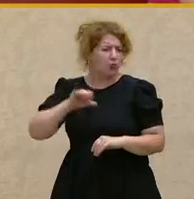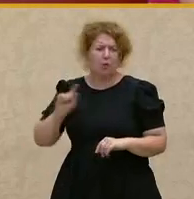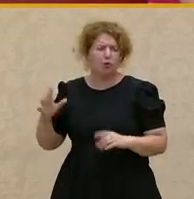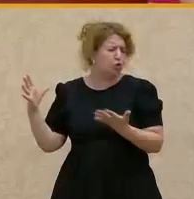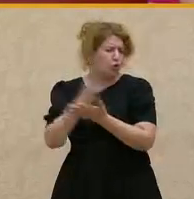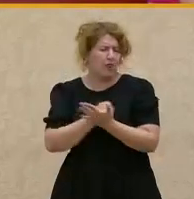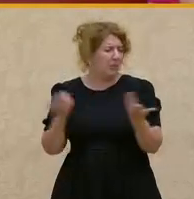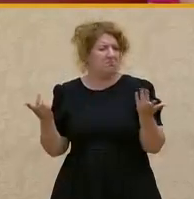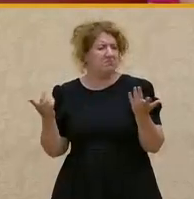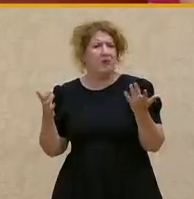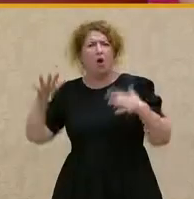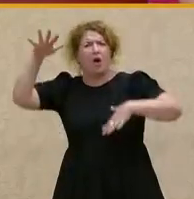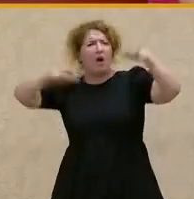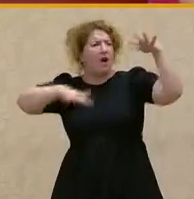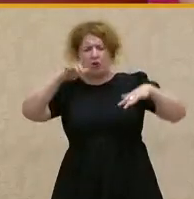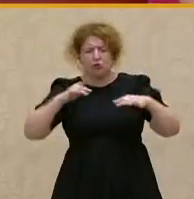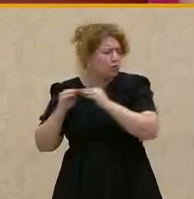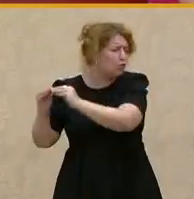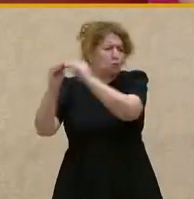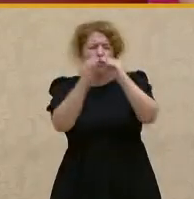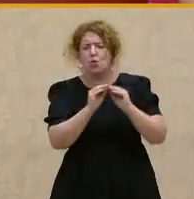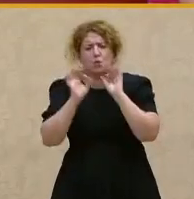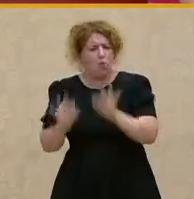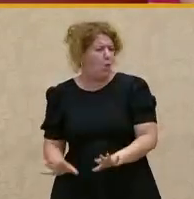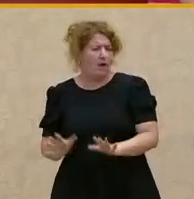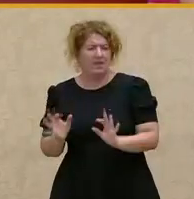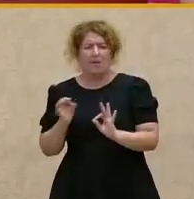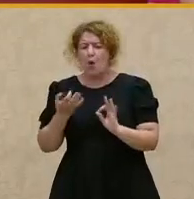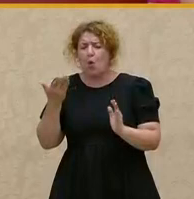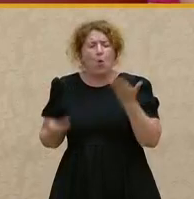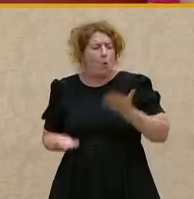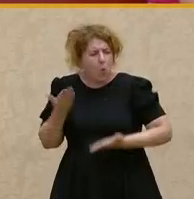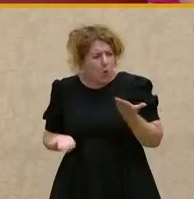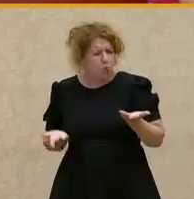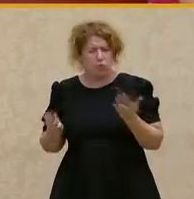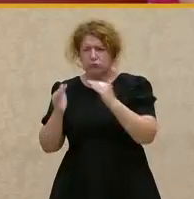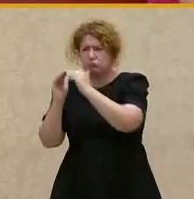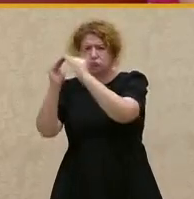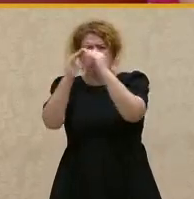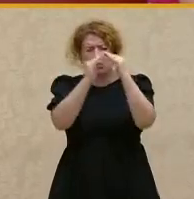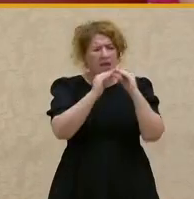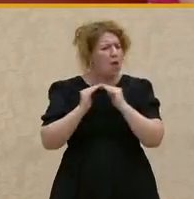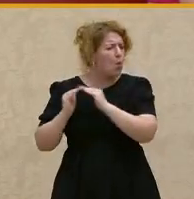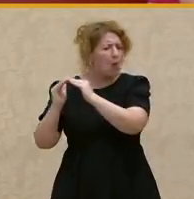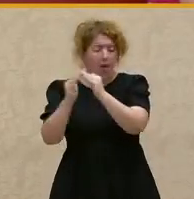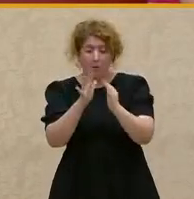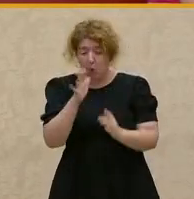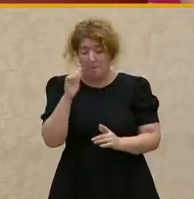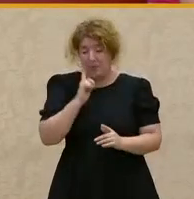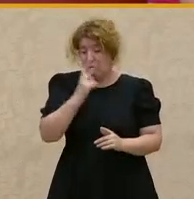privilegios. Una financiación justa, equilibrada e igualitaria, porque las personas sordociegas que